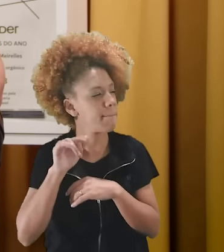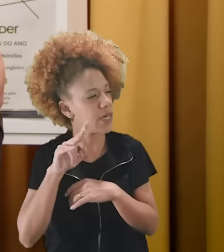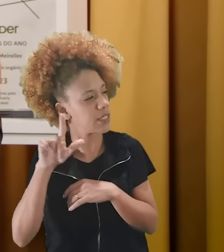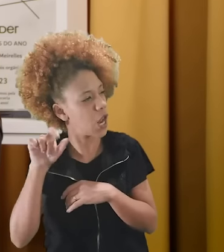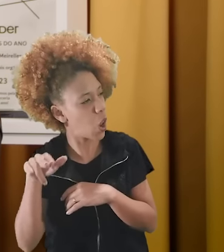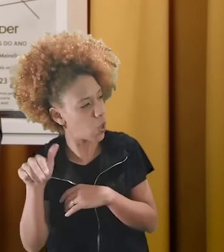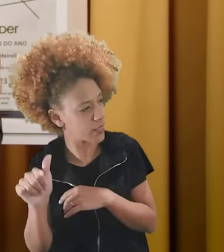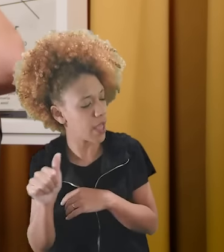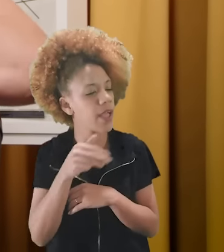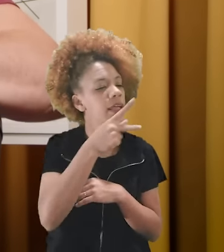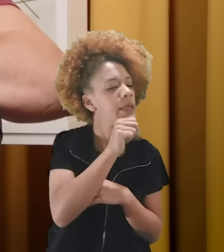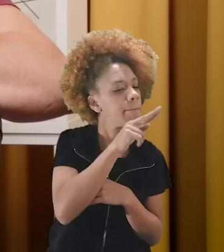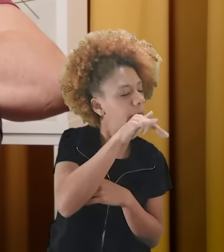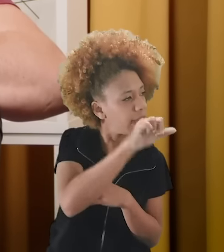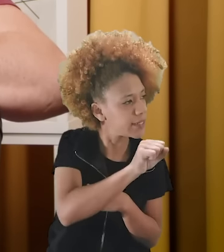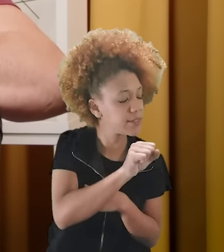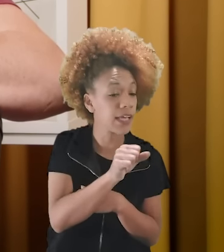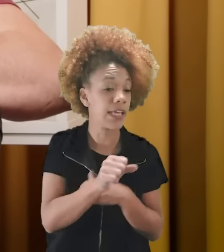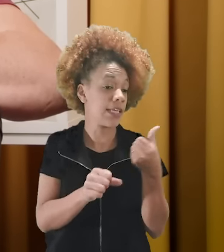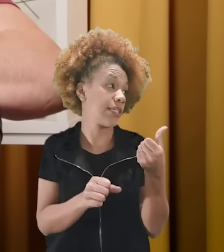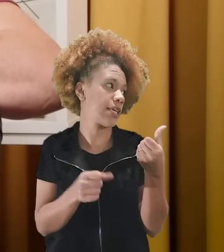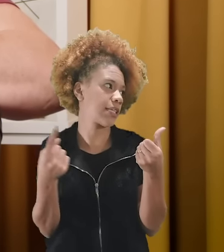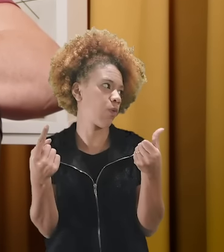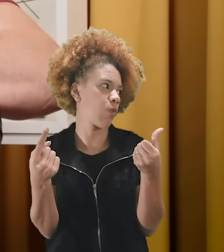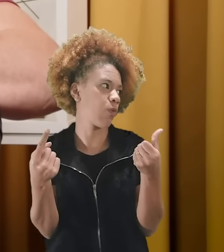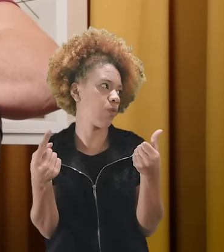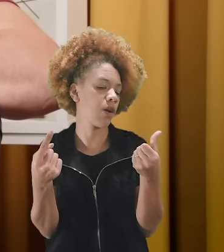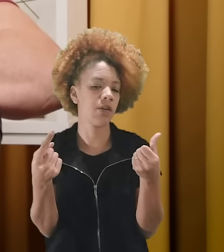e Paris saint-germain que foi aquele jogo que o Paris saint-germain ganhou de 6 a 1 do Barcelona